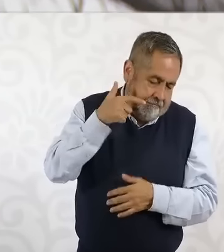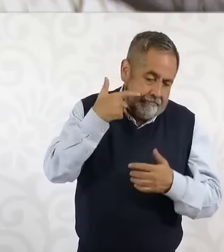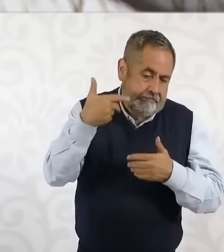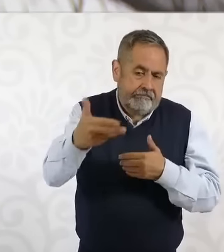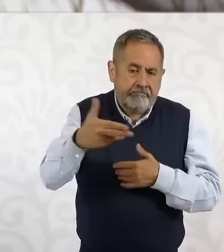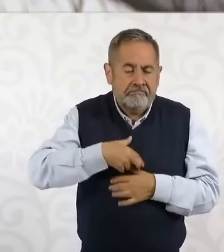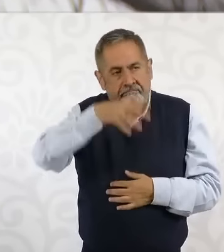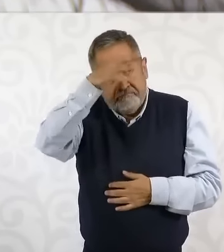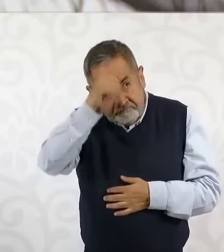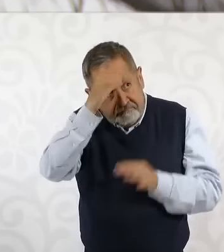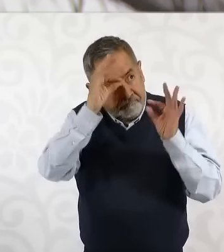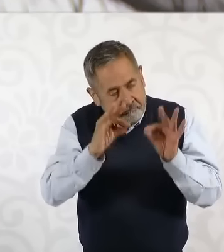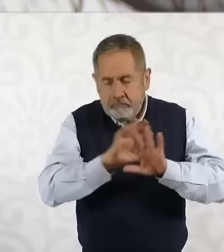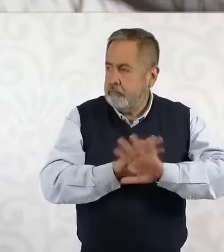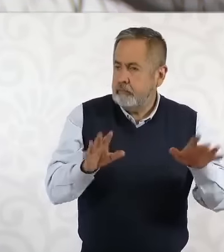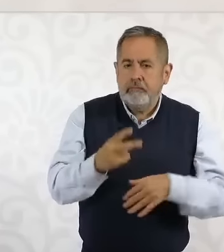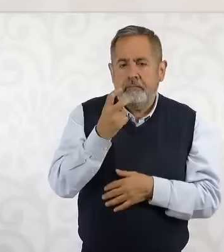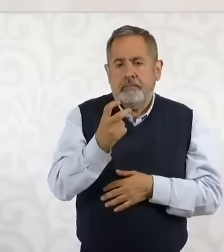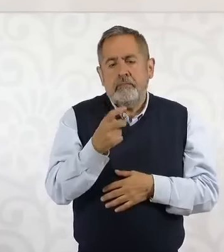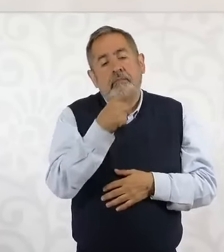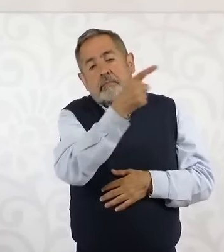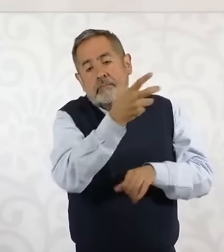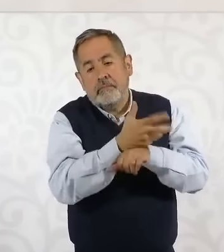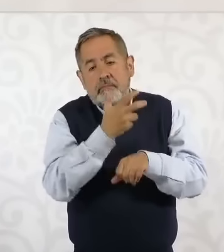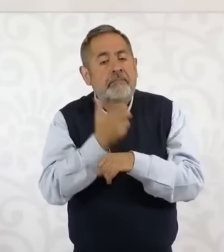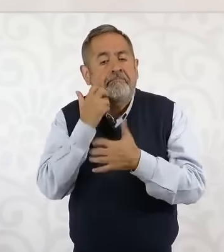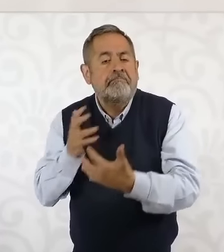pero este es digamos lo que está de fondo, que ellos quieren llevarse toda la producción allá